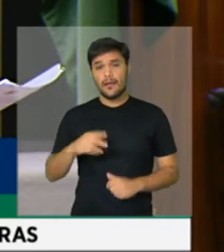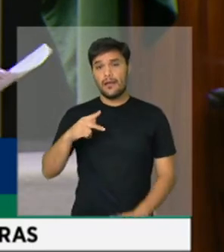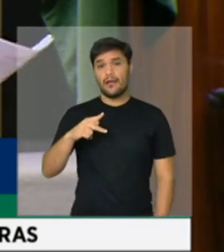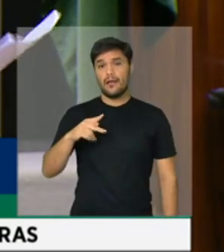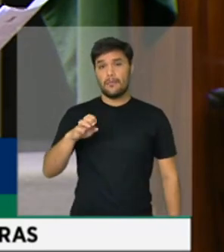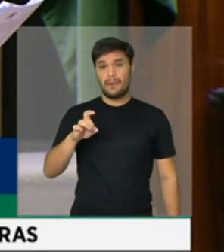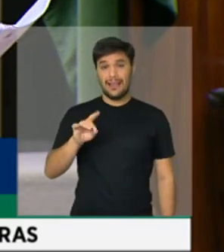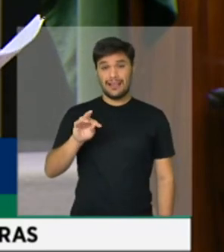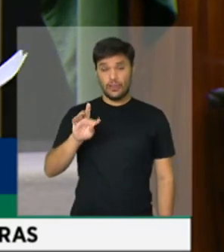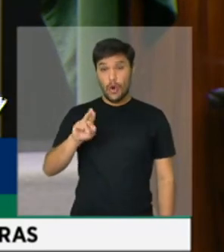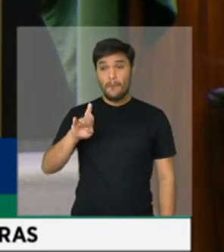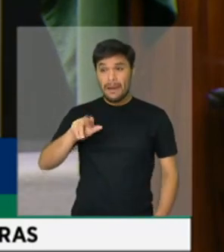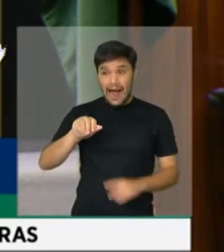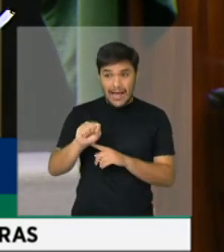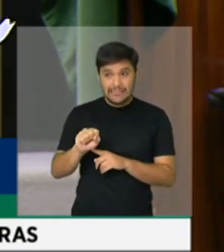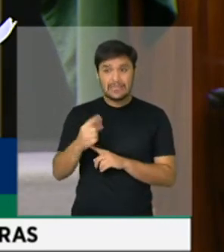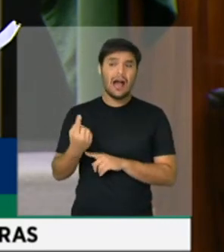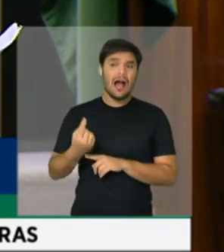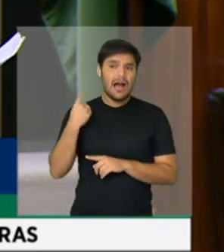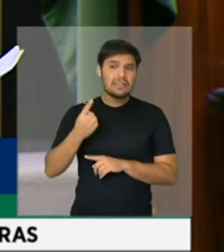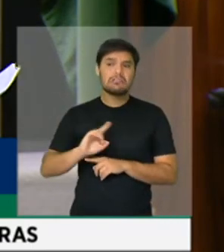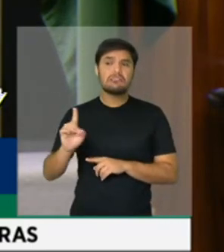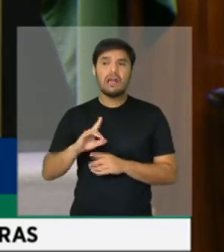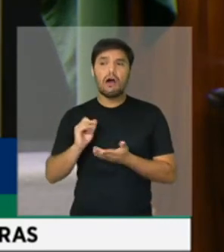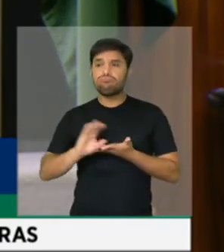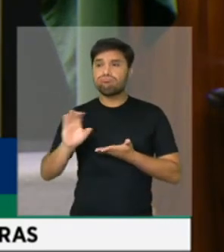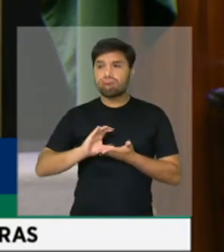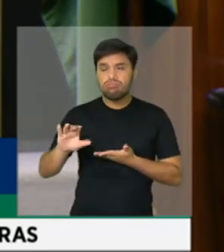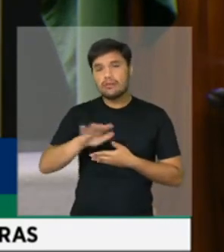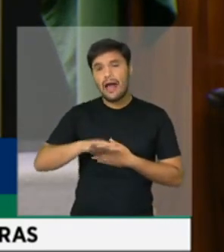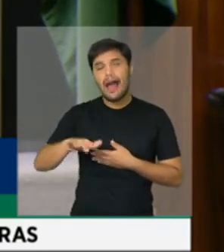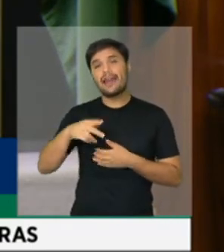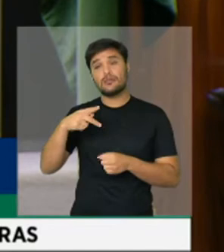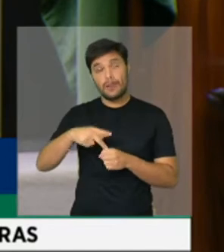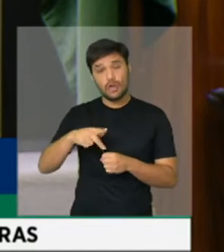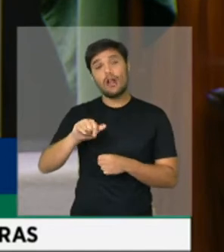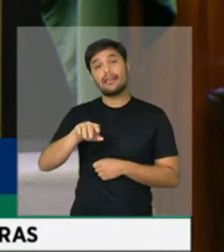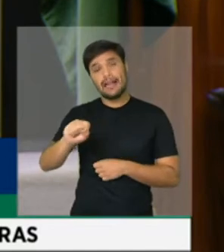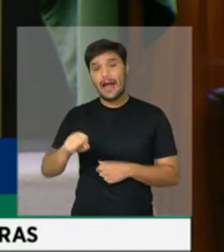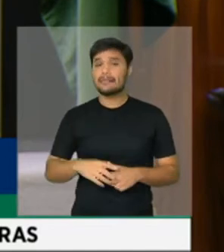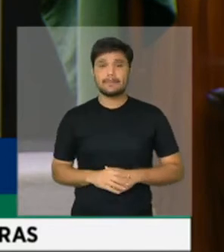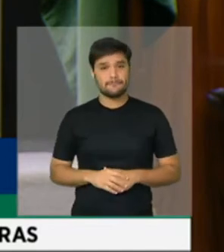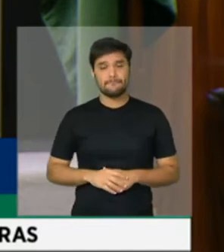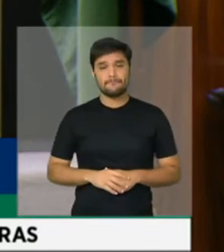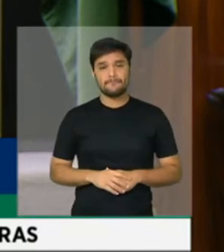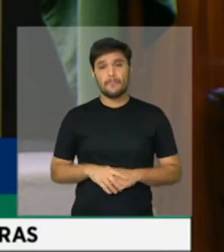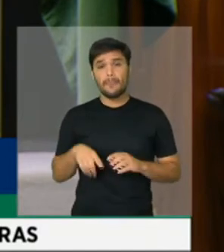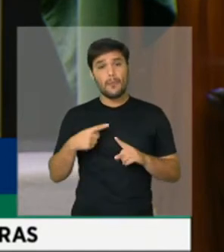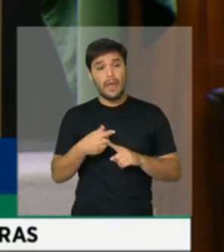INVESTIU NO INÍCIO NO SISTEMA ELÉTRICO BRASILEIRO? NÃO CONSTRUIU USINAS, NÃO CONSTRUIU LINHAS DE TRANSMISSÃO? POR QUE É QUE A